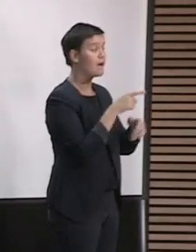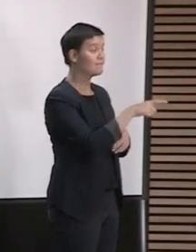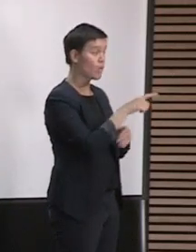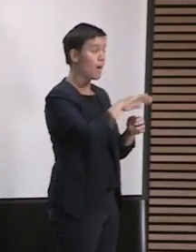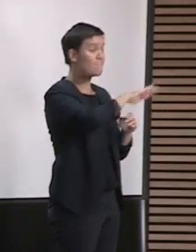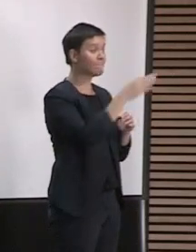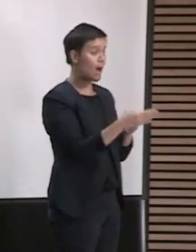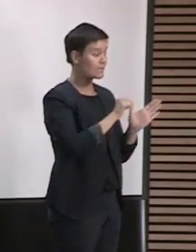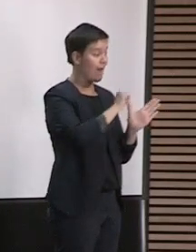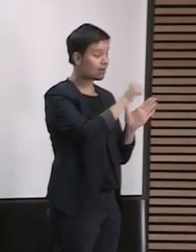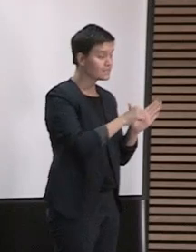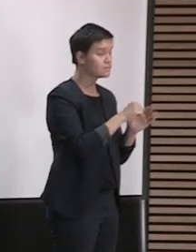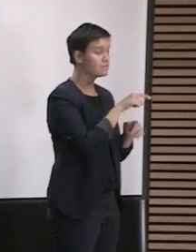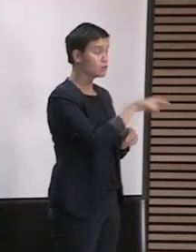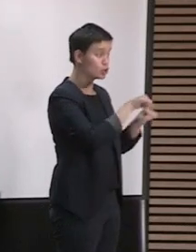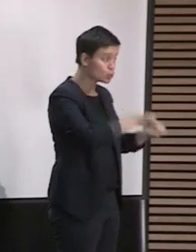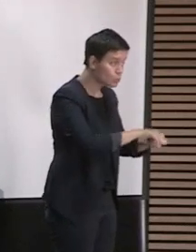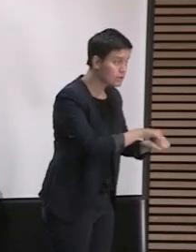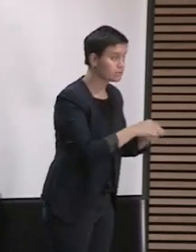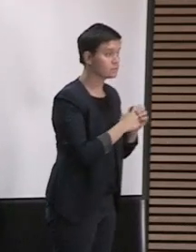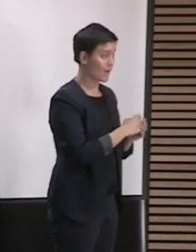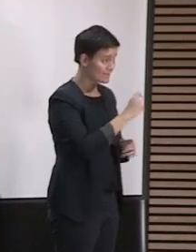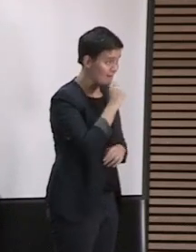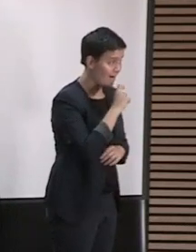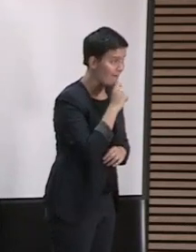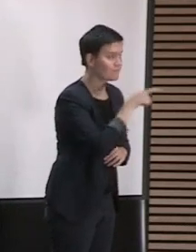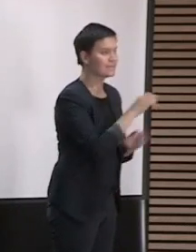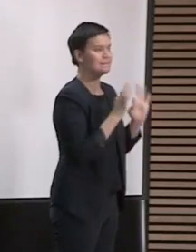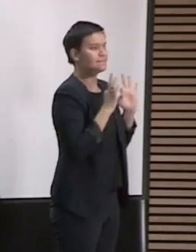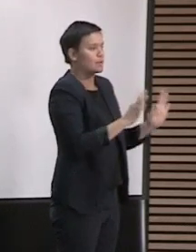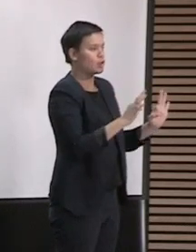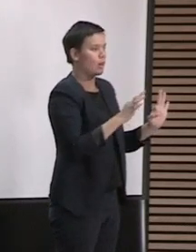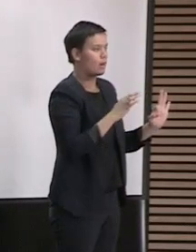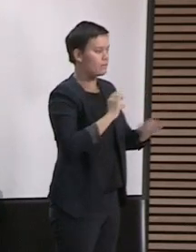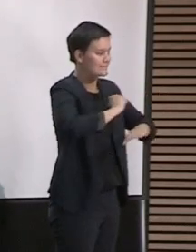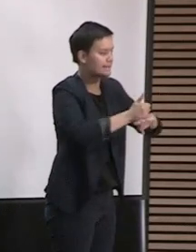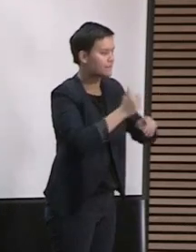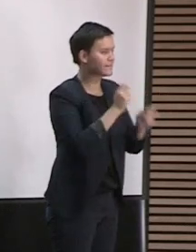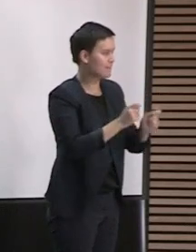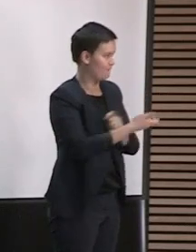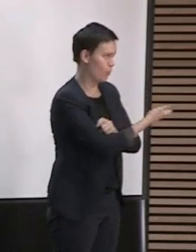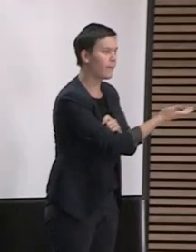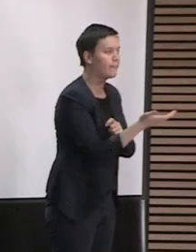ki etahi teihana whakamatautau he backlog tino nui? CAROLINE McELNAY: Kei reira kei te korero nga korero kei a au i te